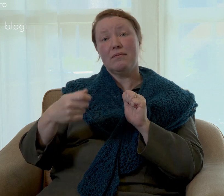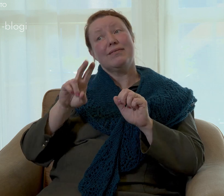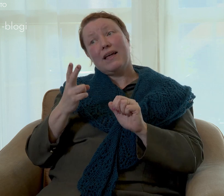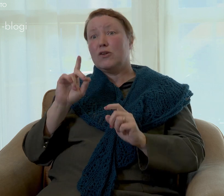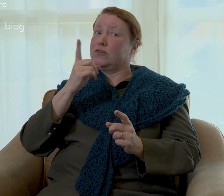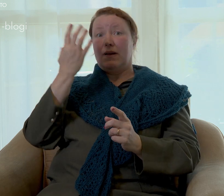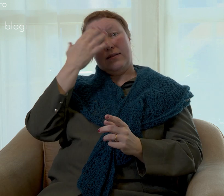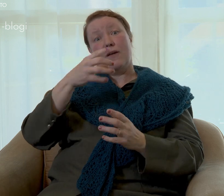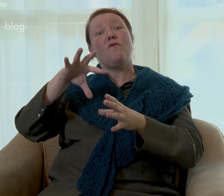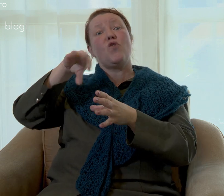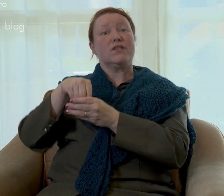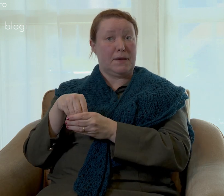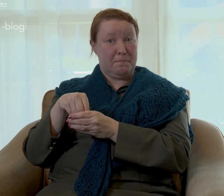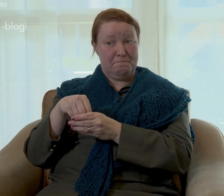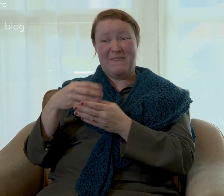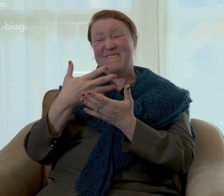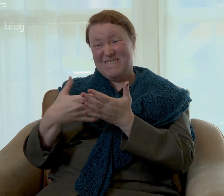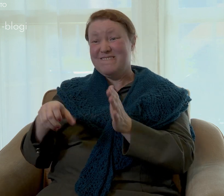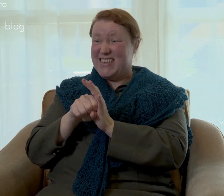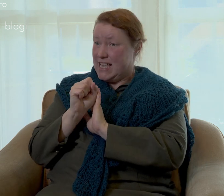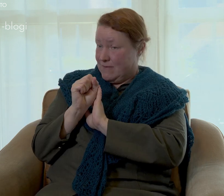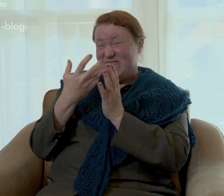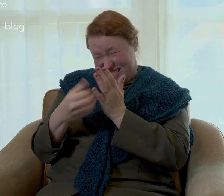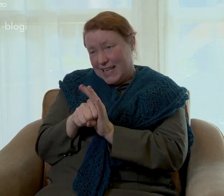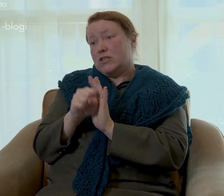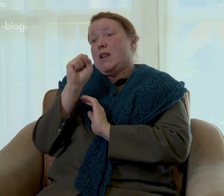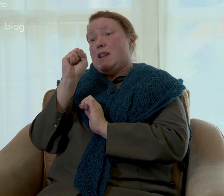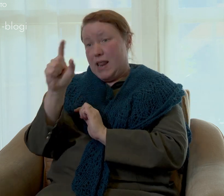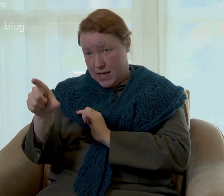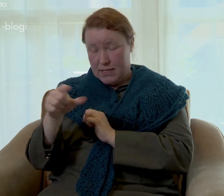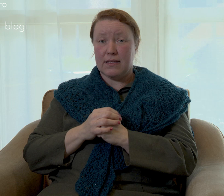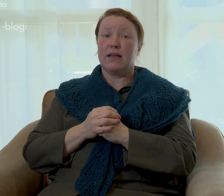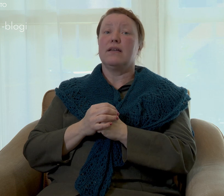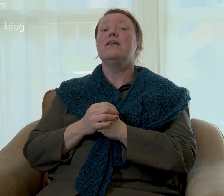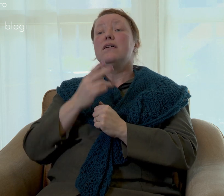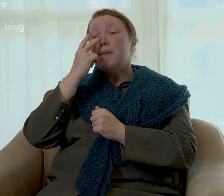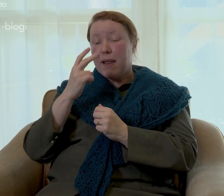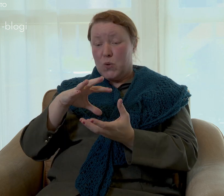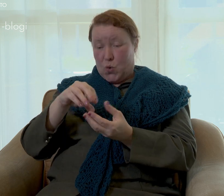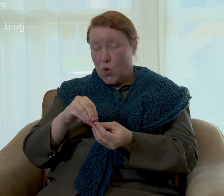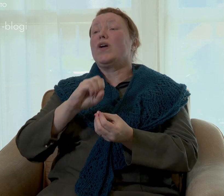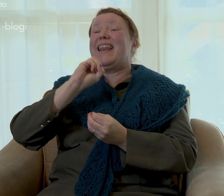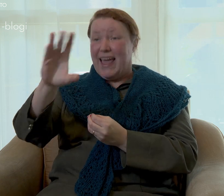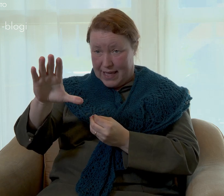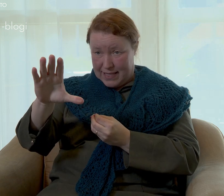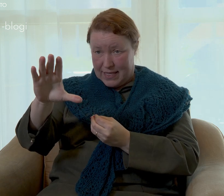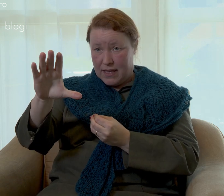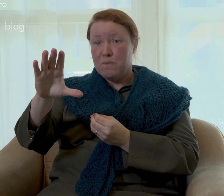WhatsAppissa kyllä näkyy, että nyt toinen kirjoittaa, -